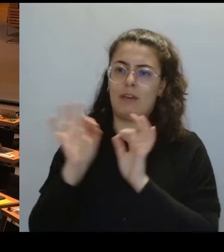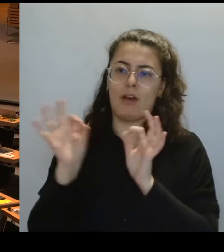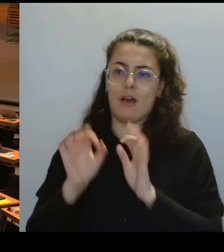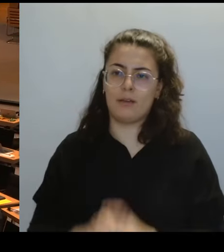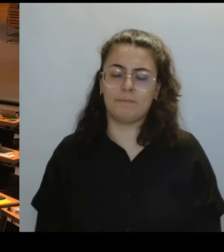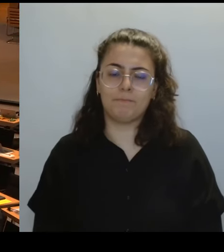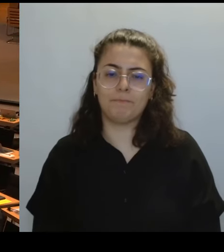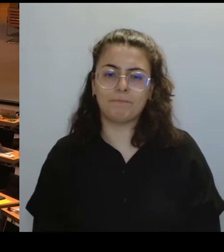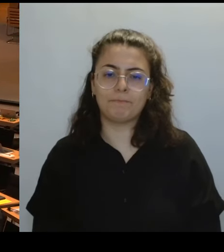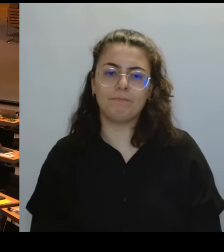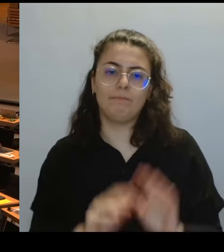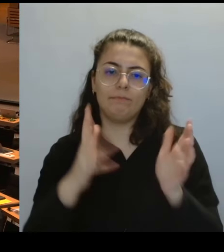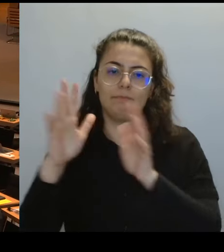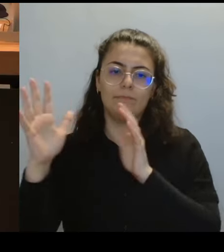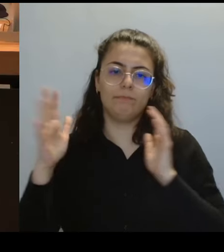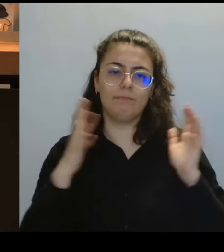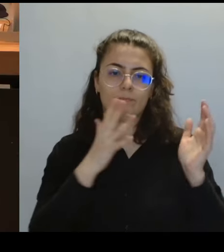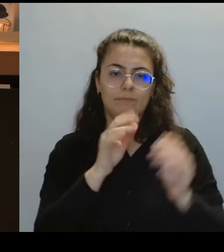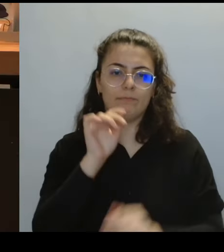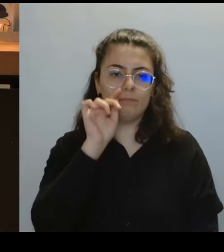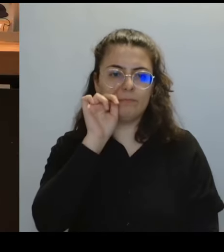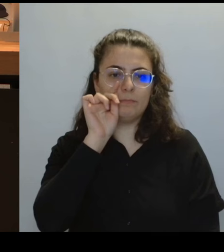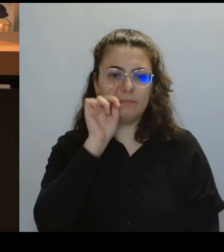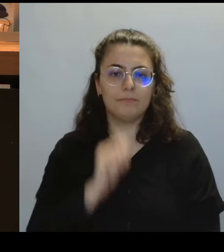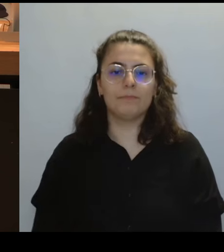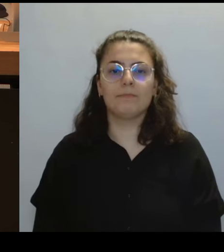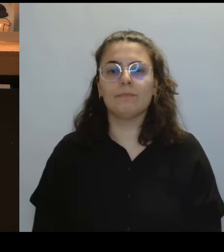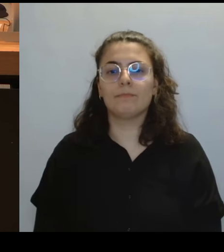Dass Sie in Ihrem Antrag übrigens die gesamte palästinensische Gemeinde,